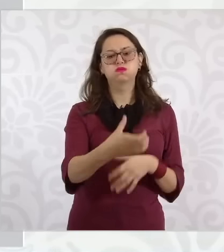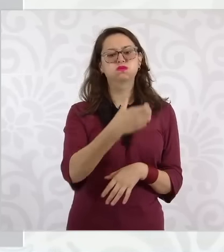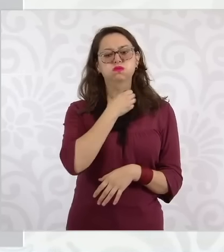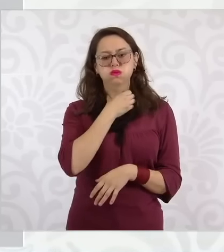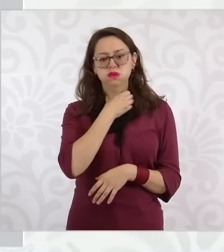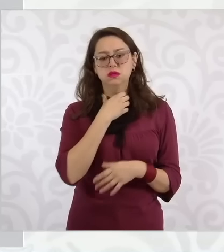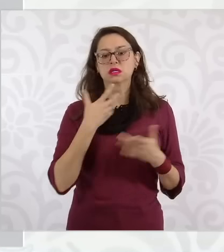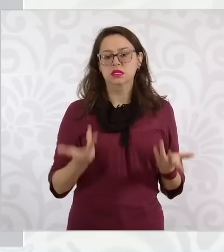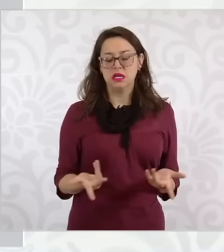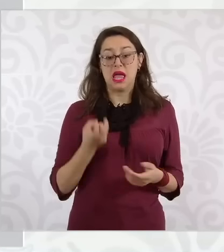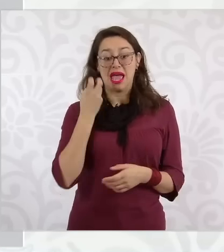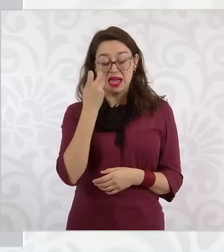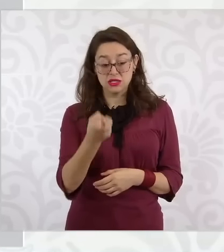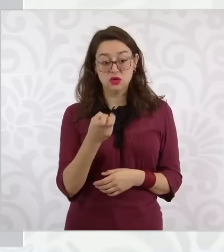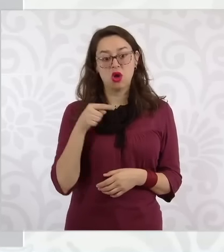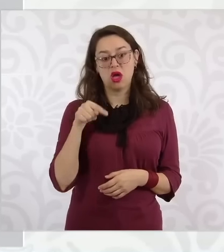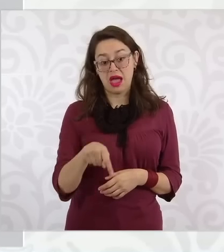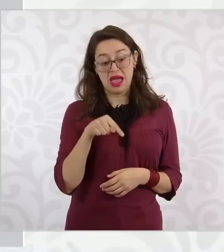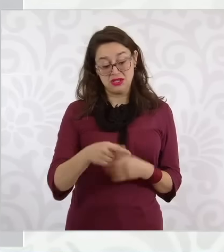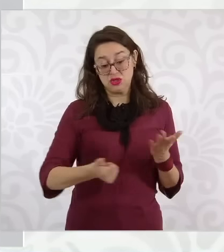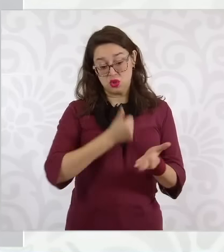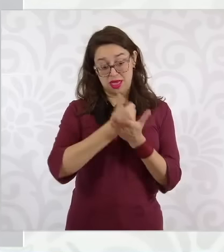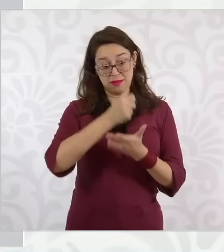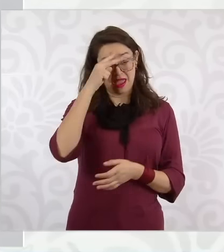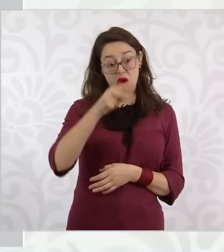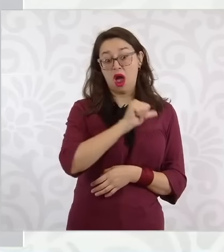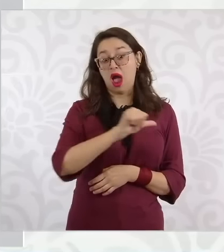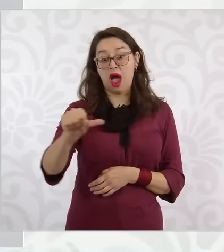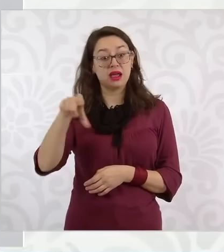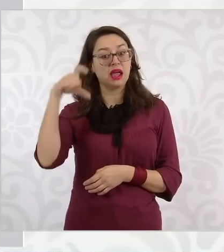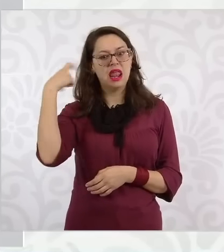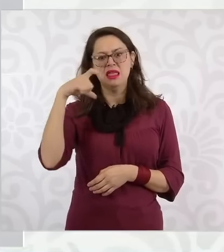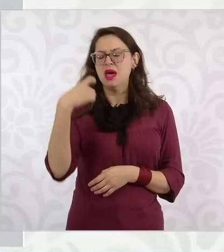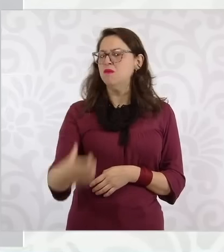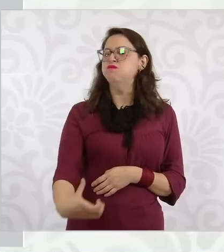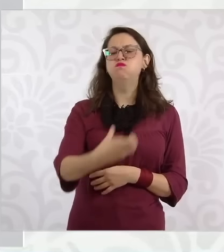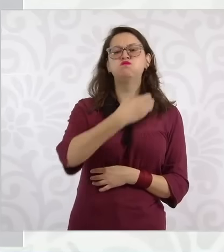ciudad de México que va hacia hacia Querétaro. Eh, y vamos a estar ampliando desde nuevos tramos